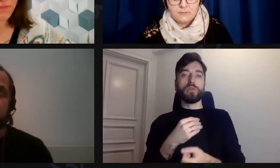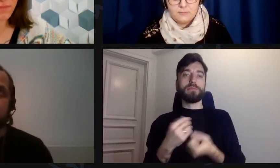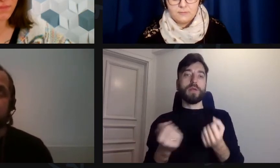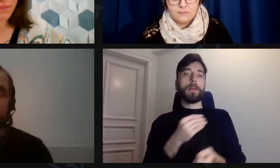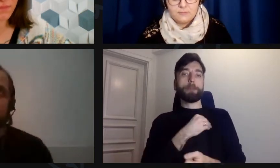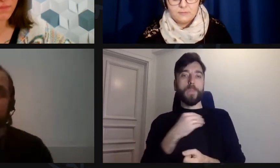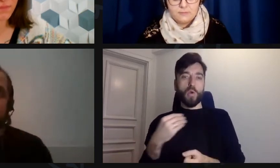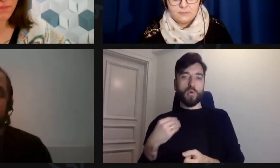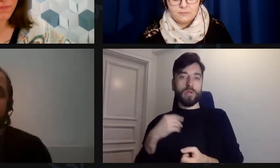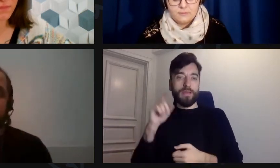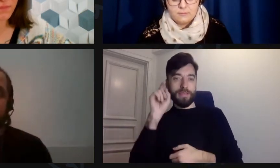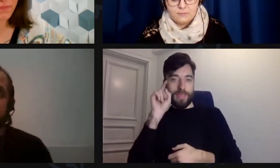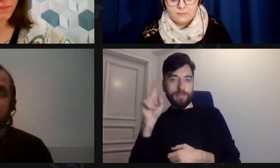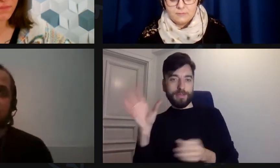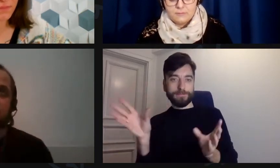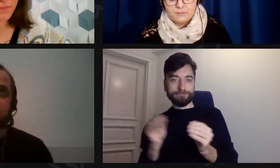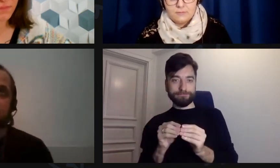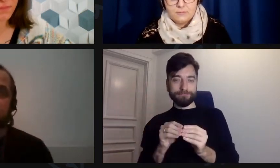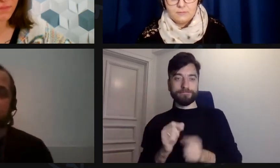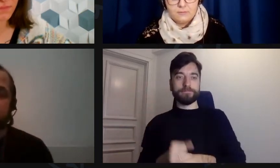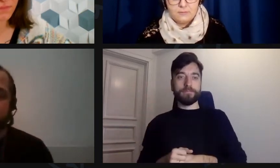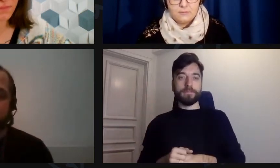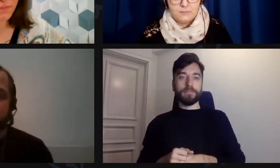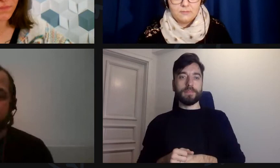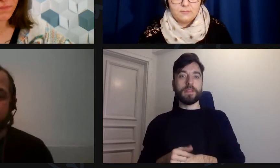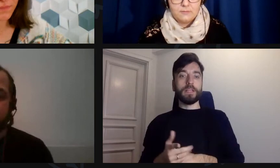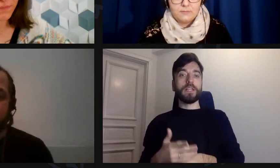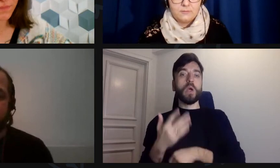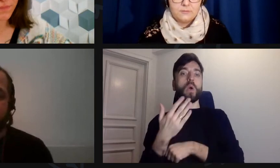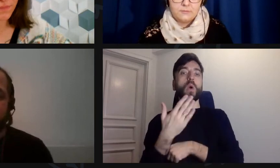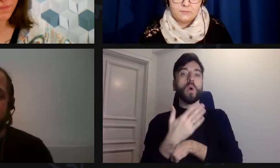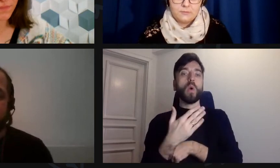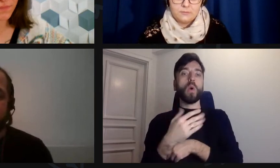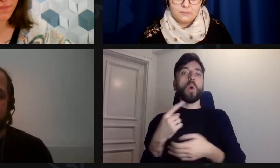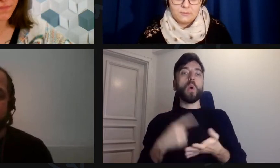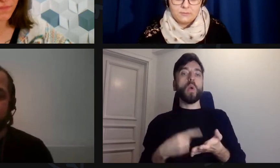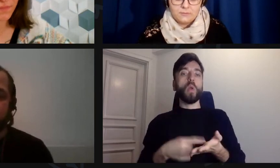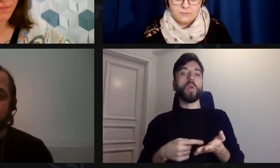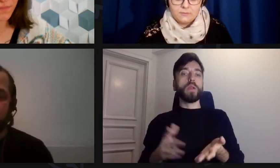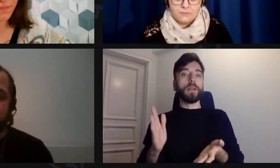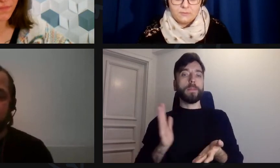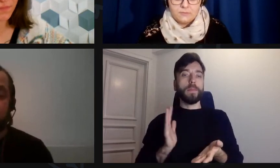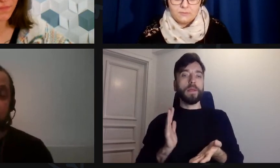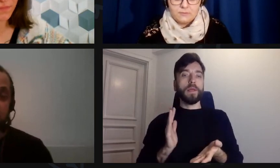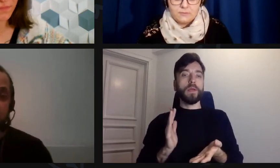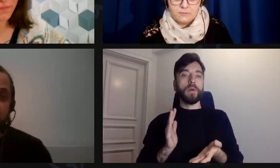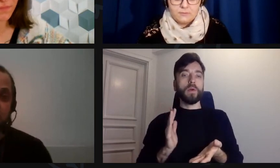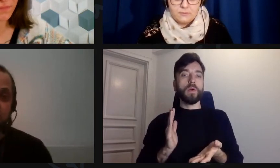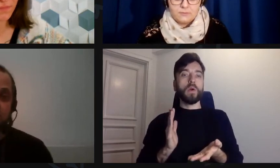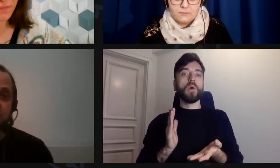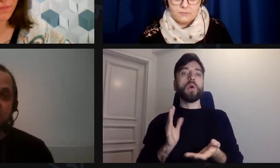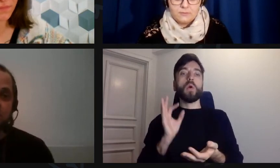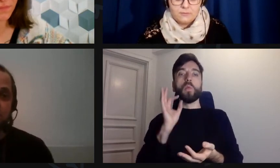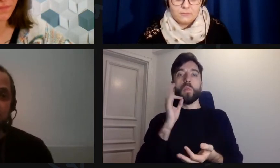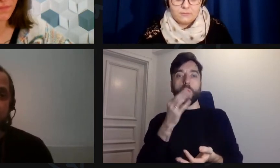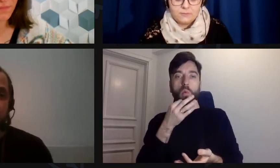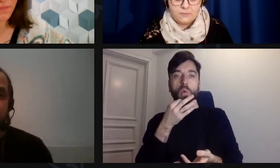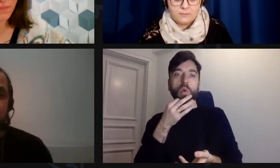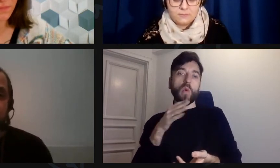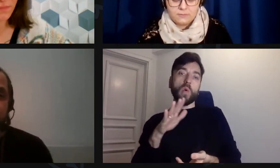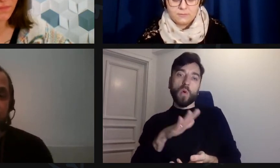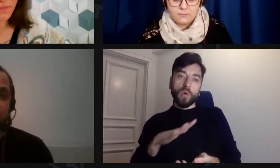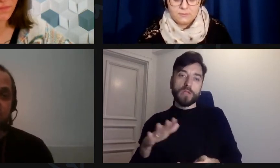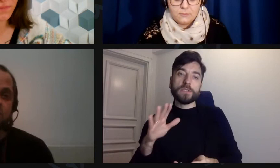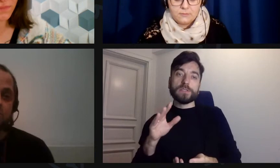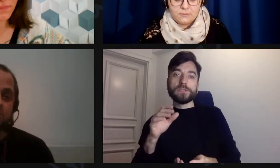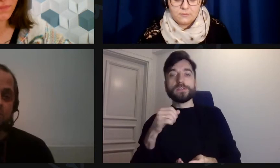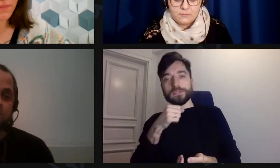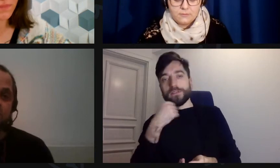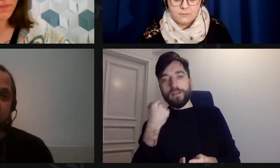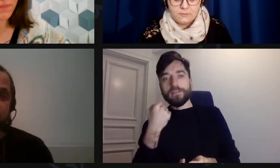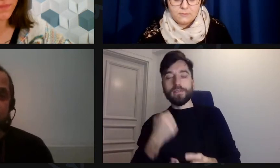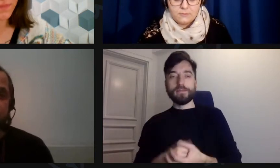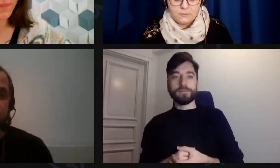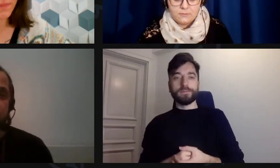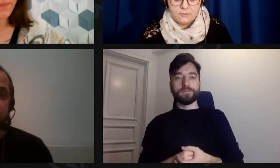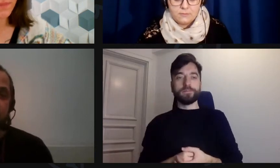To dosyć specyficzne, to co ostatnio zrobiliśmy to warsztaty dla młodych dorosłych.